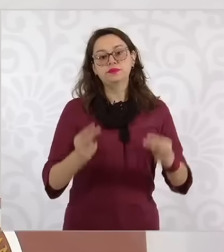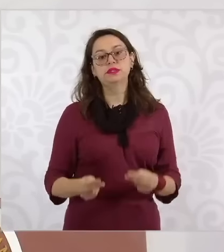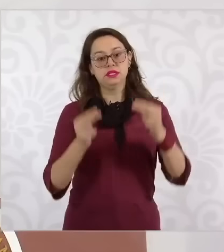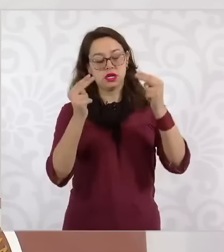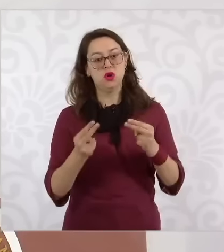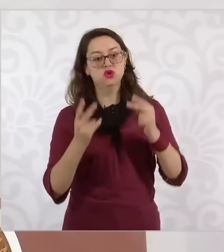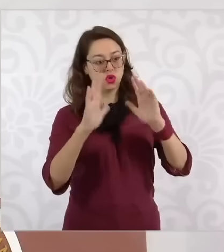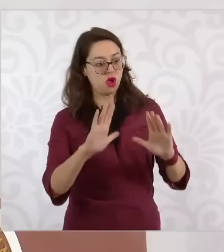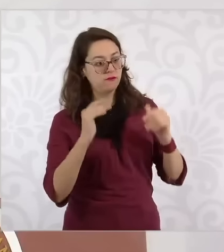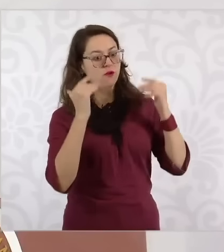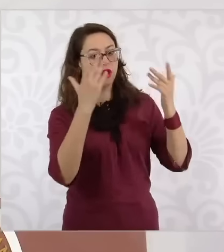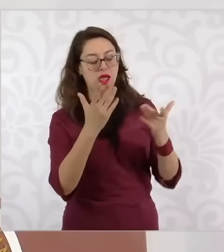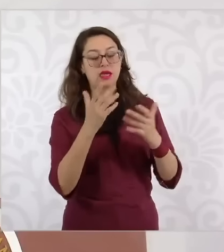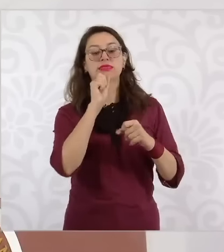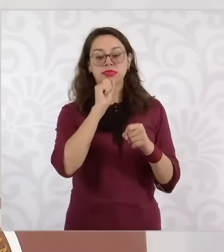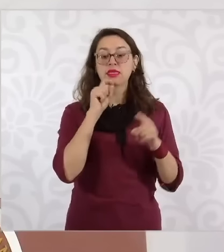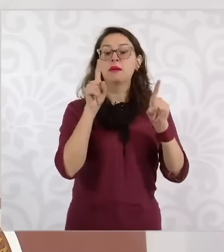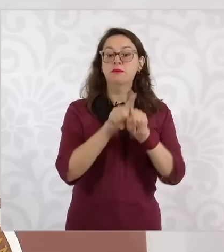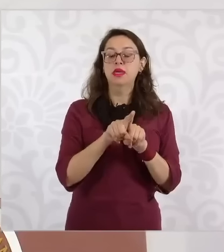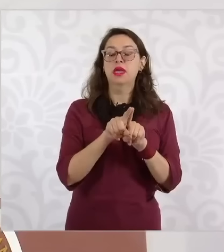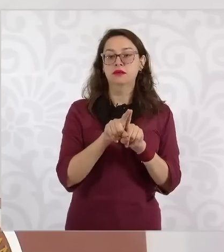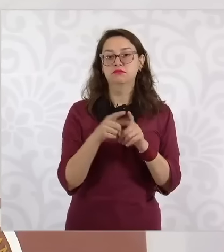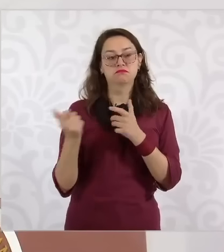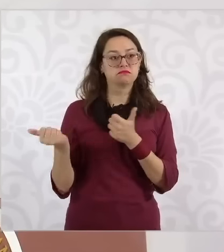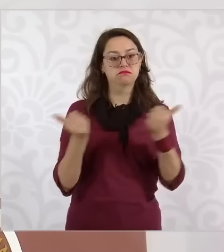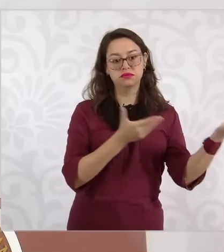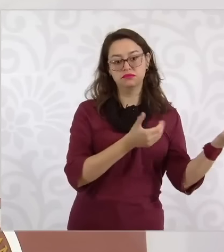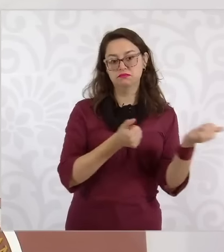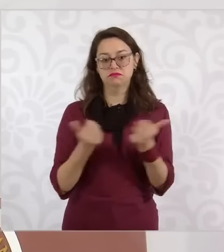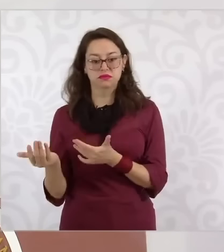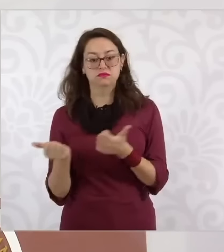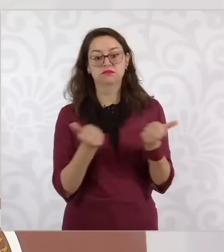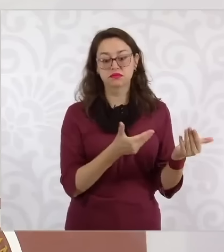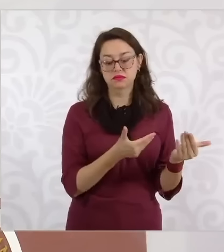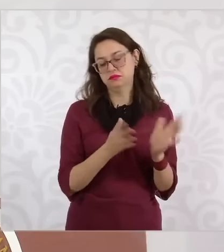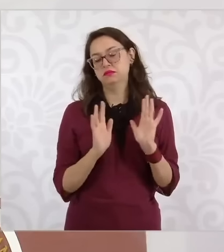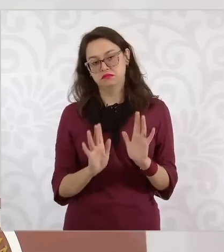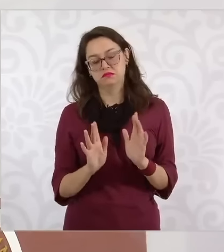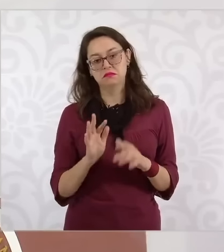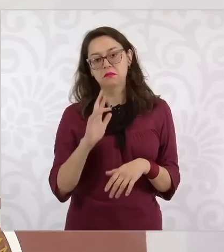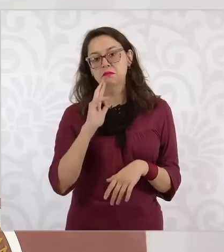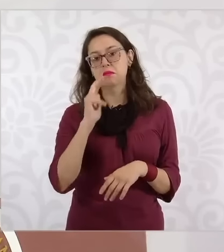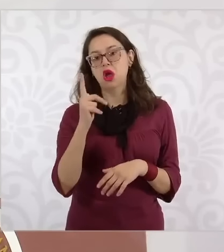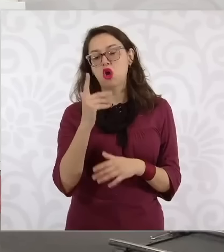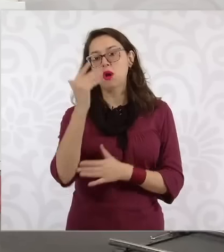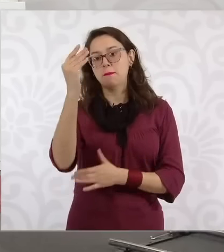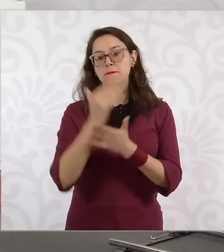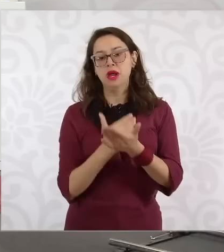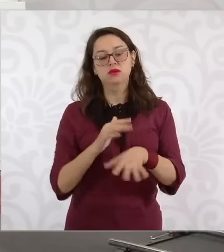también deciden pasar eh de un lado o al otro de nuestro territorio es Estados Unidos o viceversa.